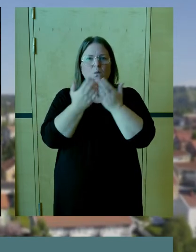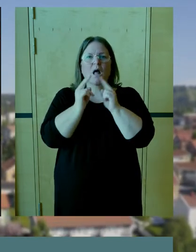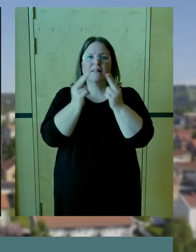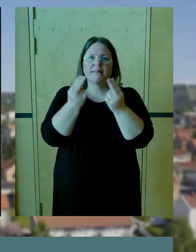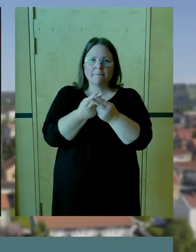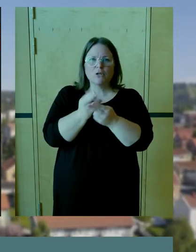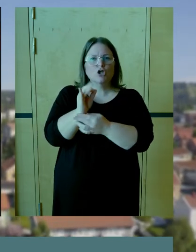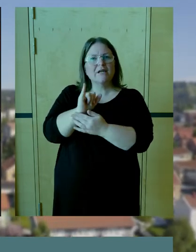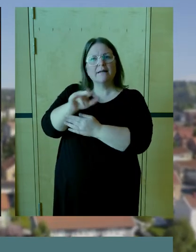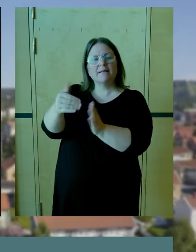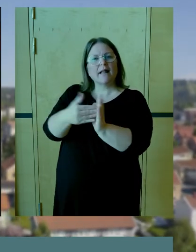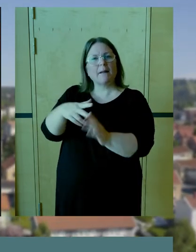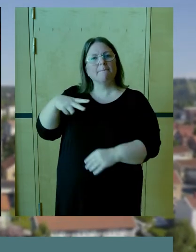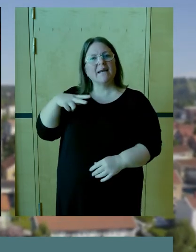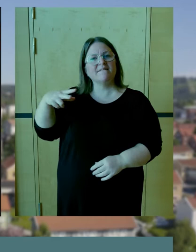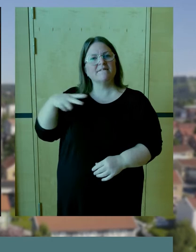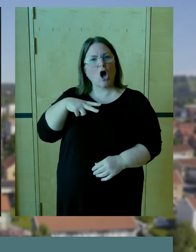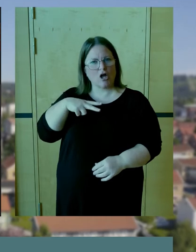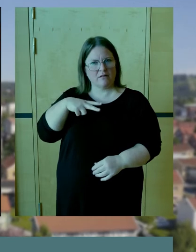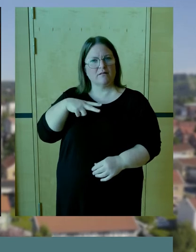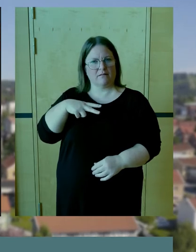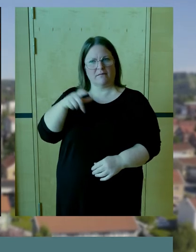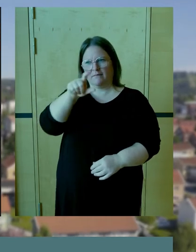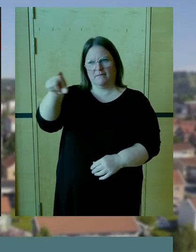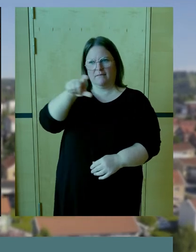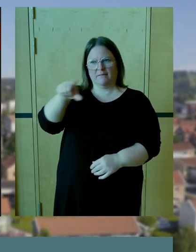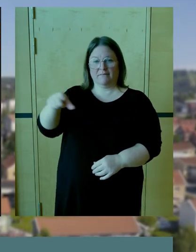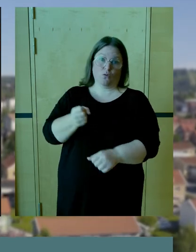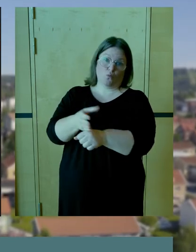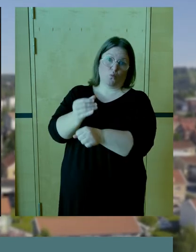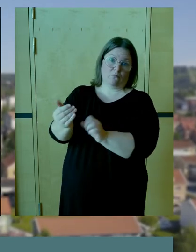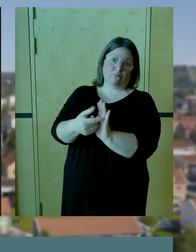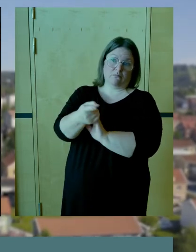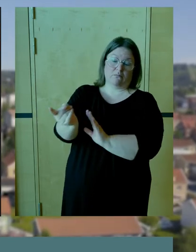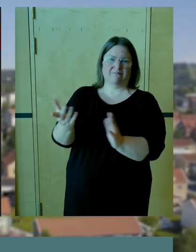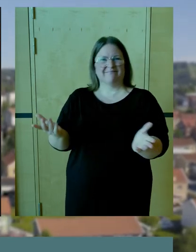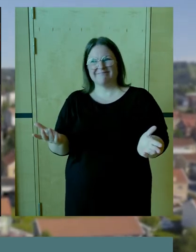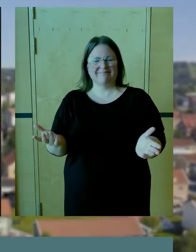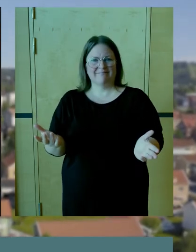Men kontentan tycker jag C more info